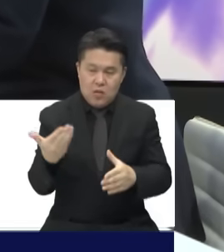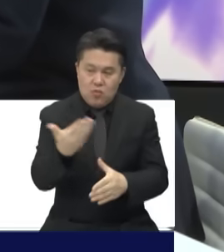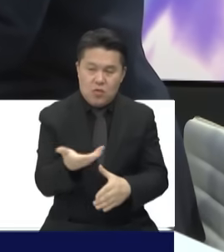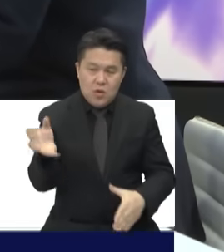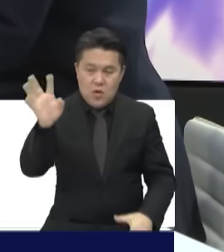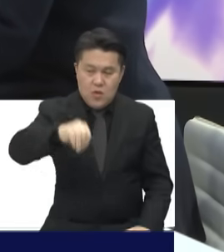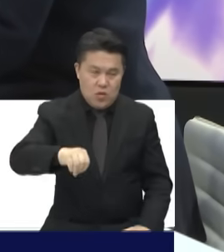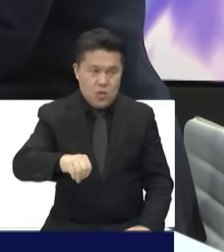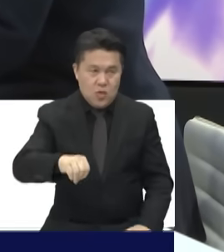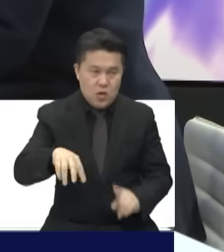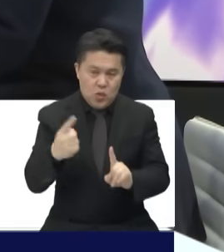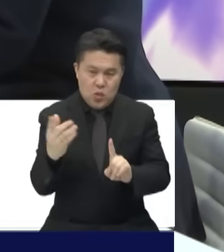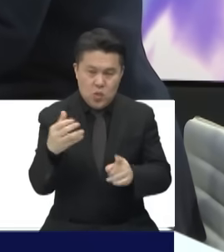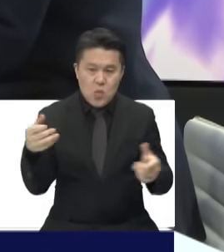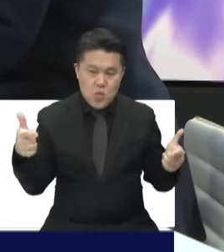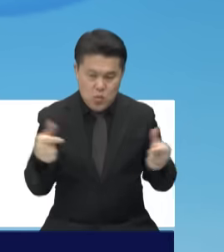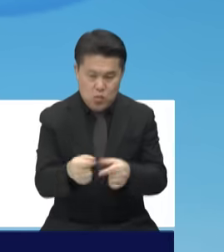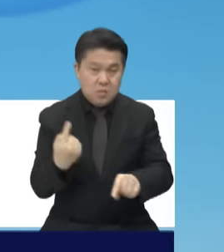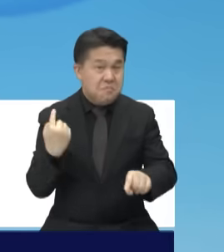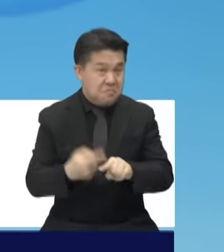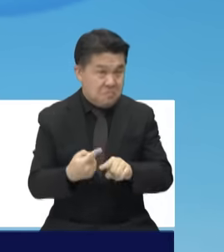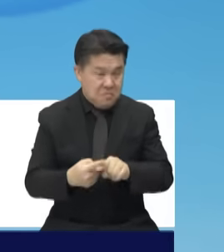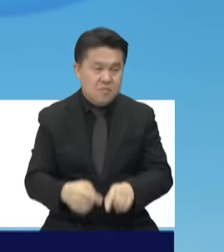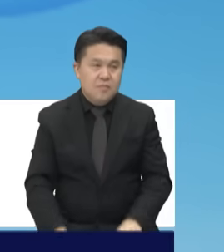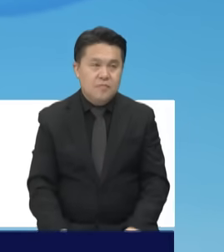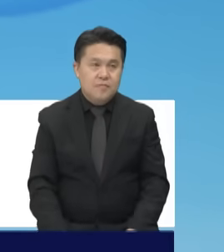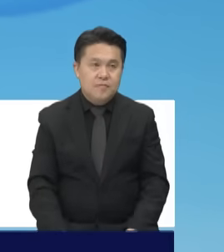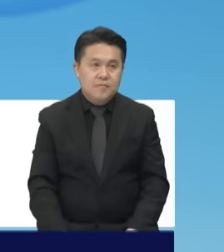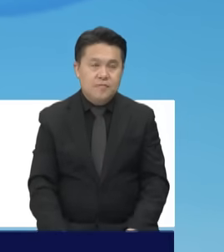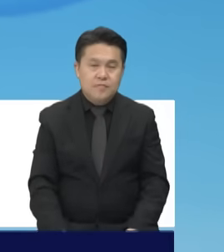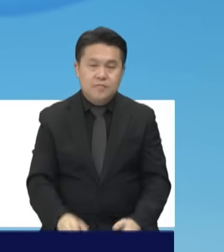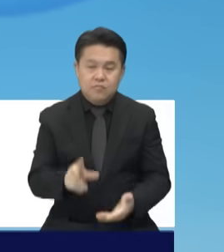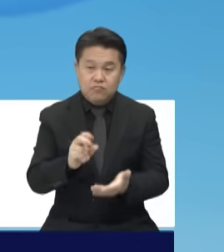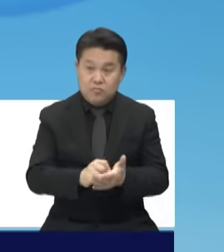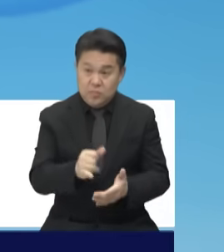연간으로는 9천억 이상이죠. 1조 원 가까이가 줄어드게 되는데, 그런